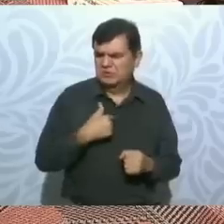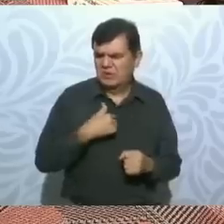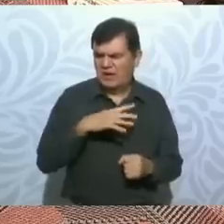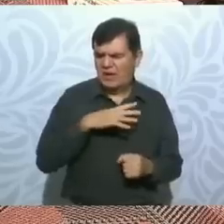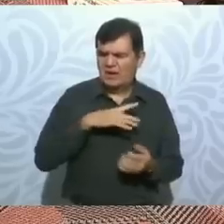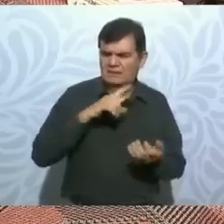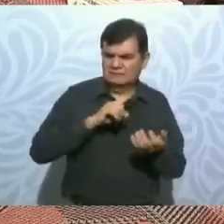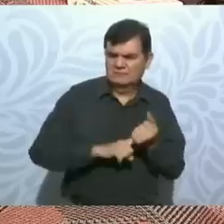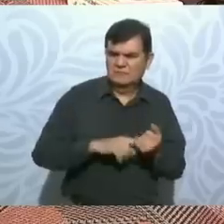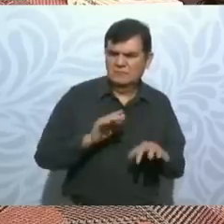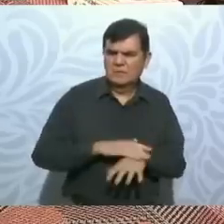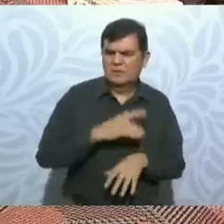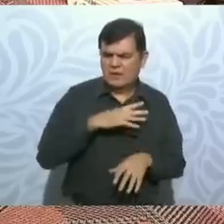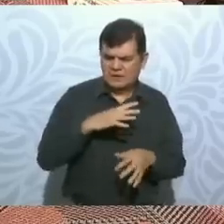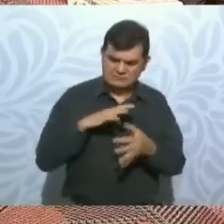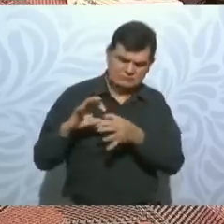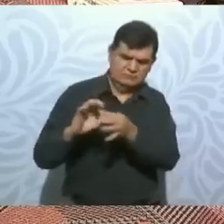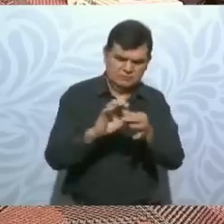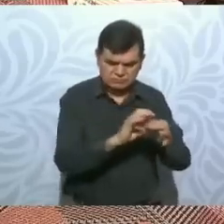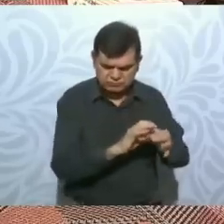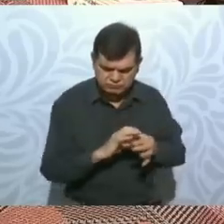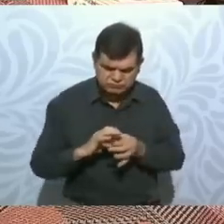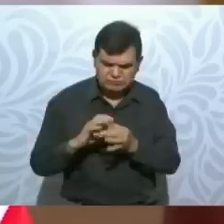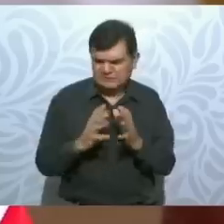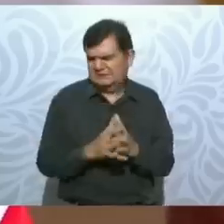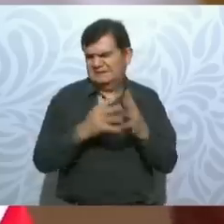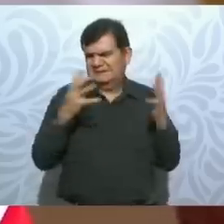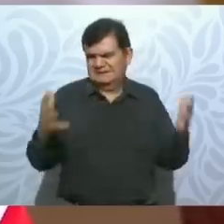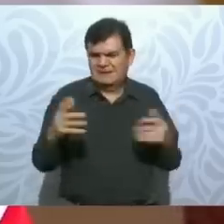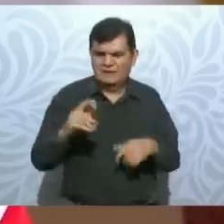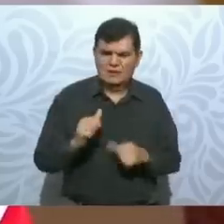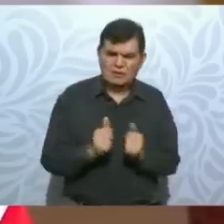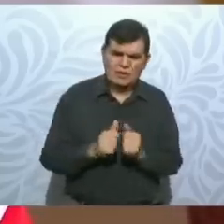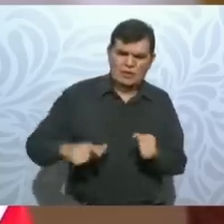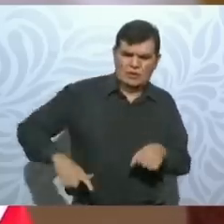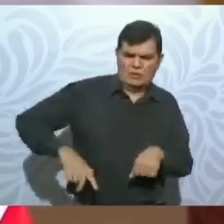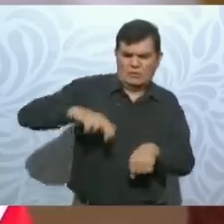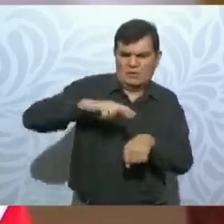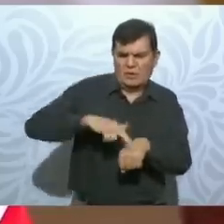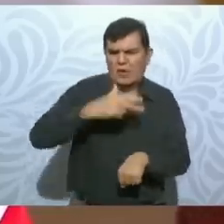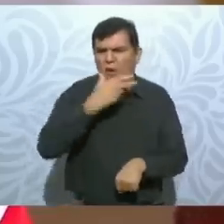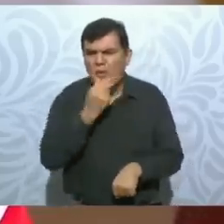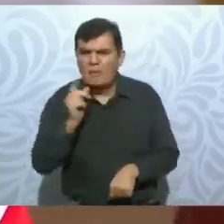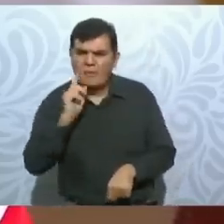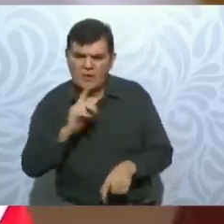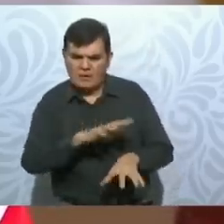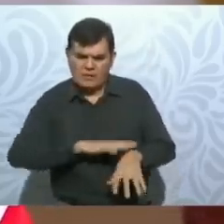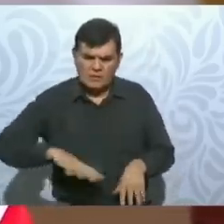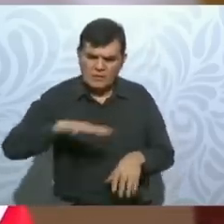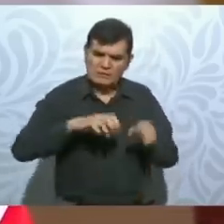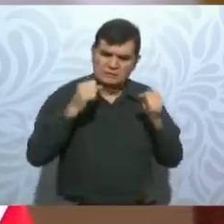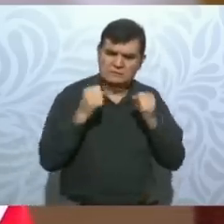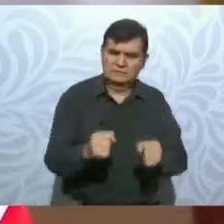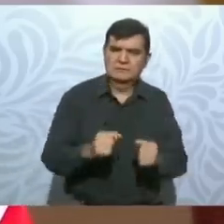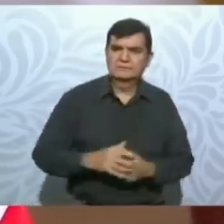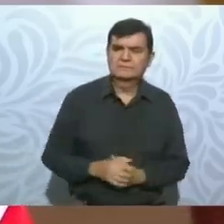enorme coordinación con todos los gobernadores y gobernadoras y con el gabinete de seguridad yo he